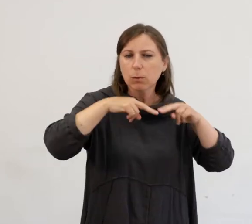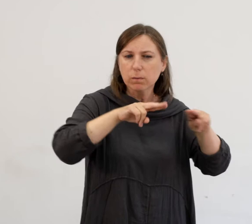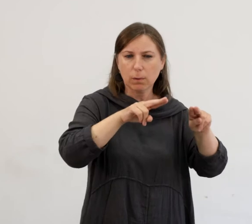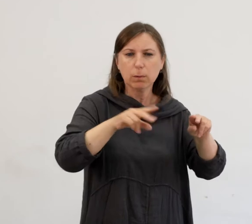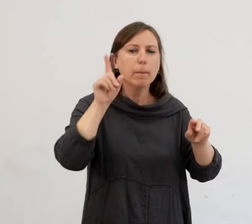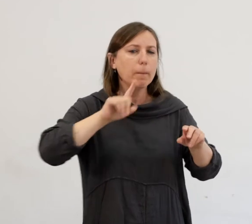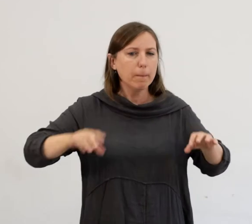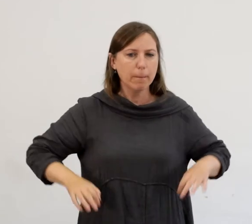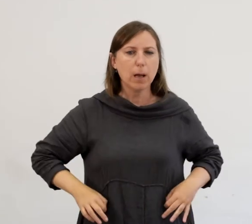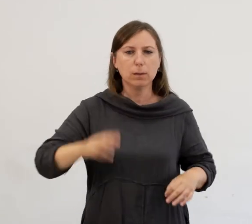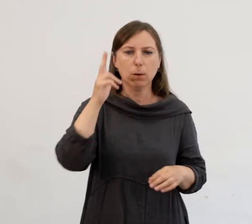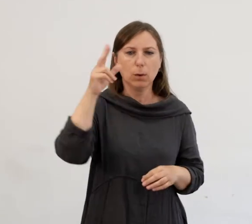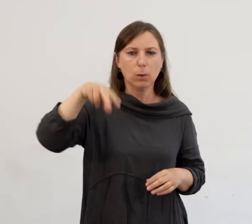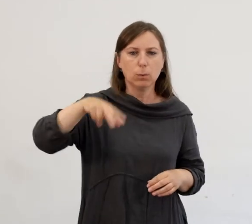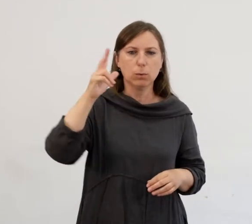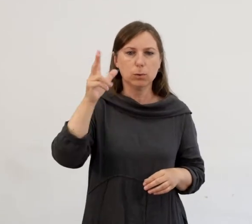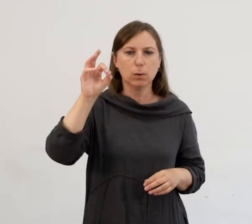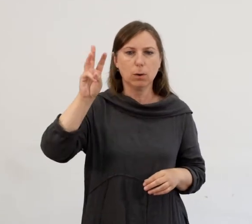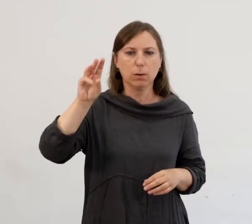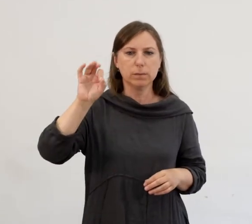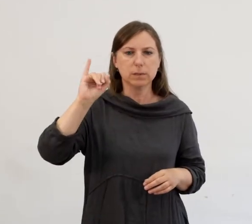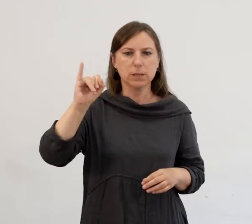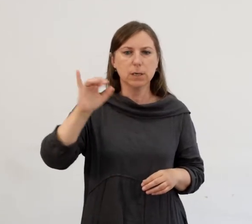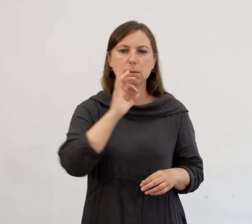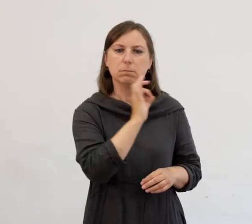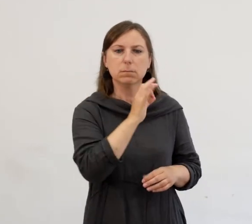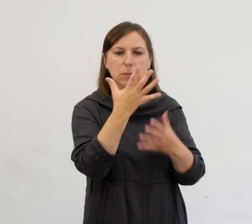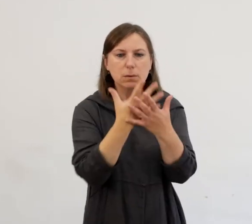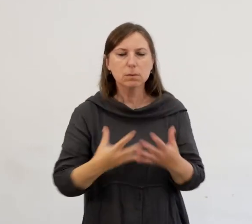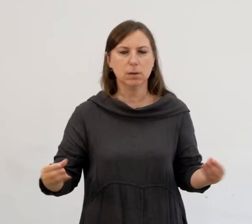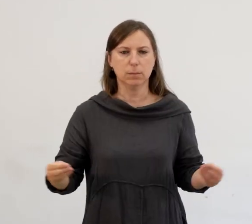Autor, Jan Klemens Branicki, pisze do Hieronima Teodora